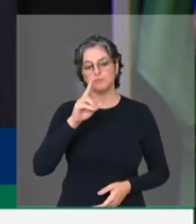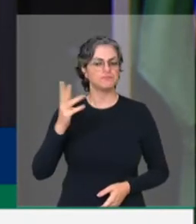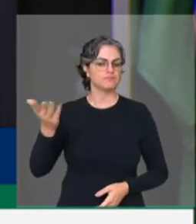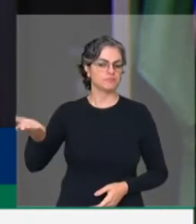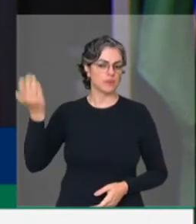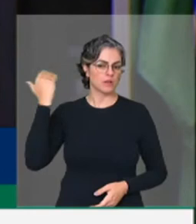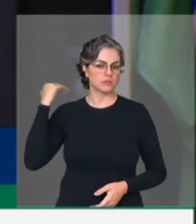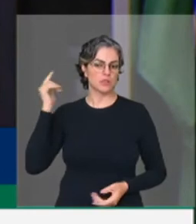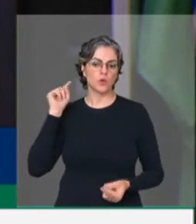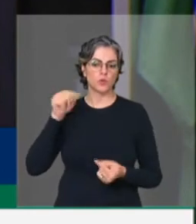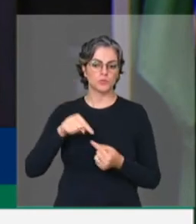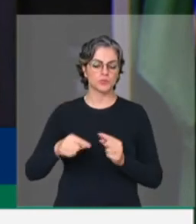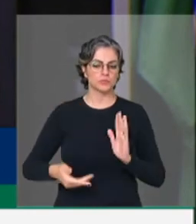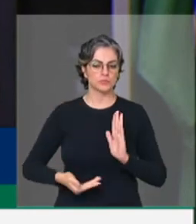CASA. ESTA CASA, A CÂMARA DOS